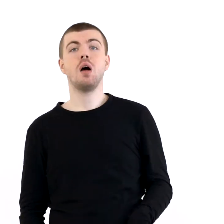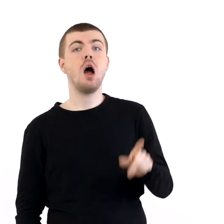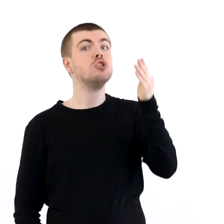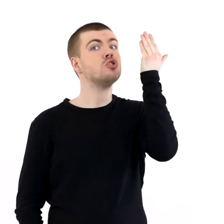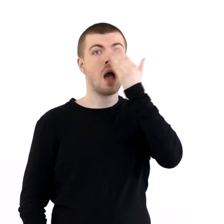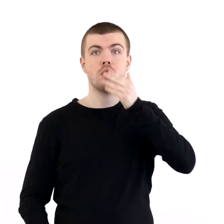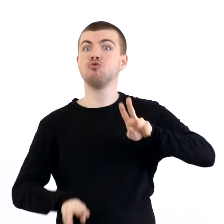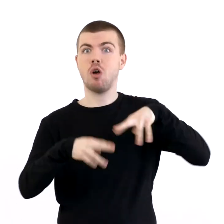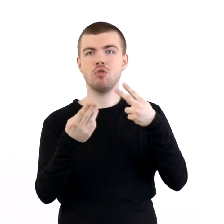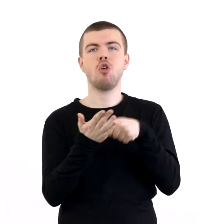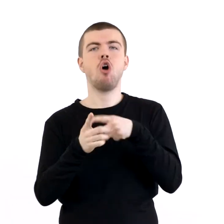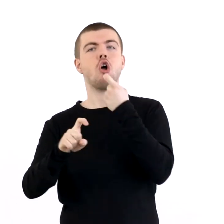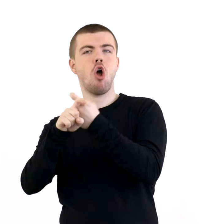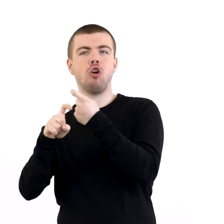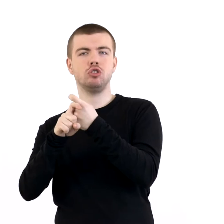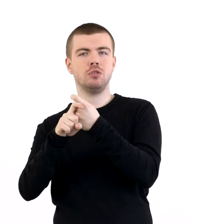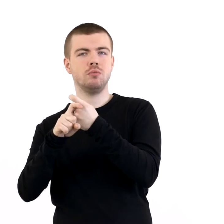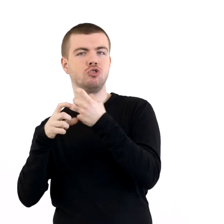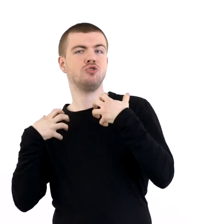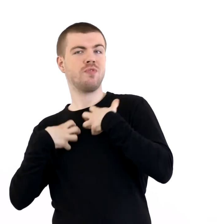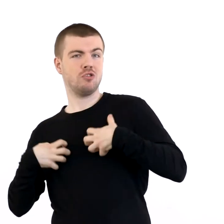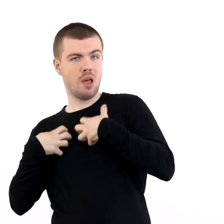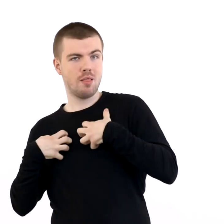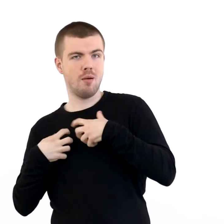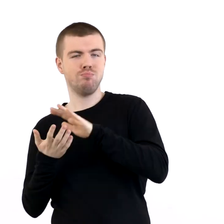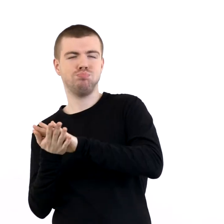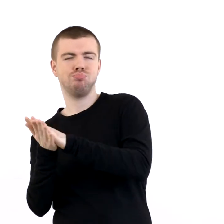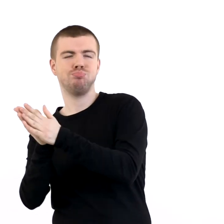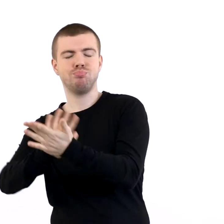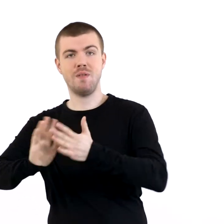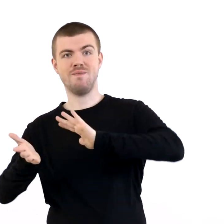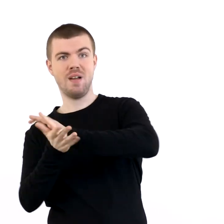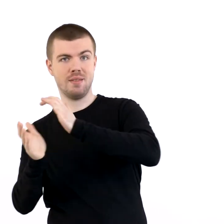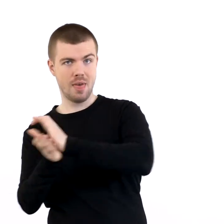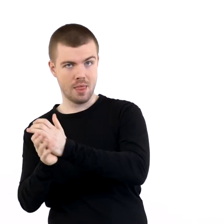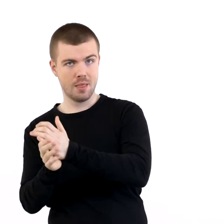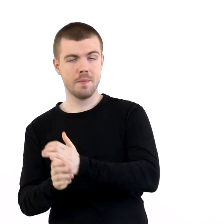Czerń była tworzona przez zwęglanie kości zwierzęcych.